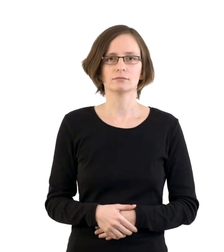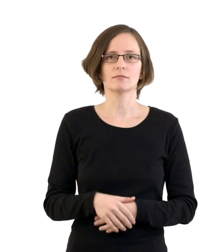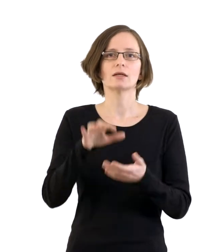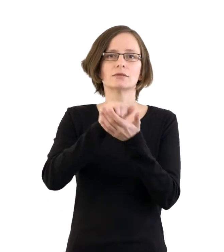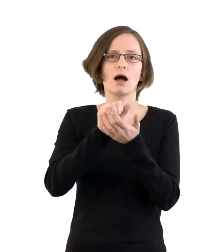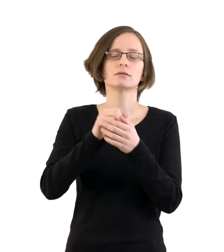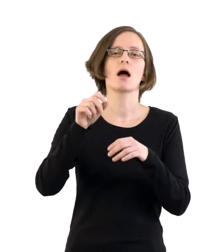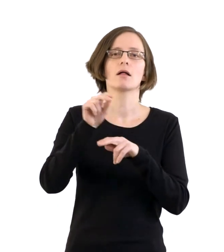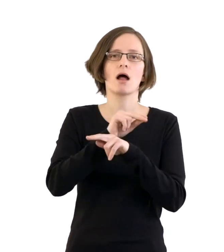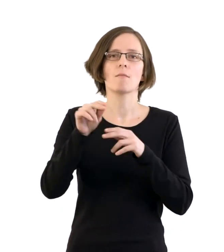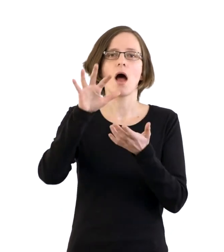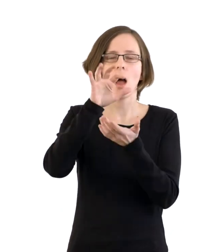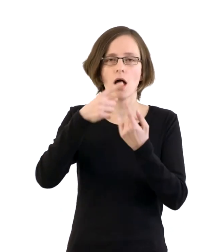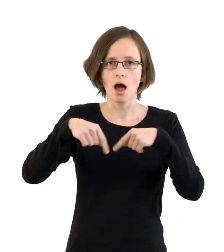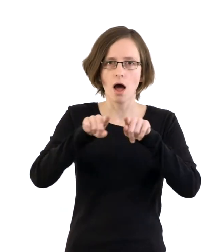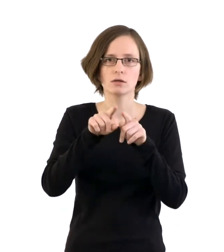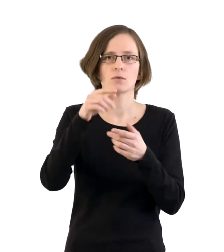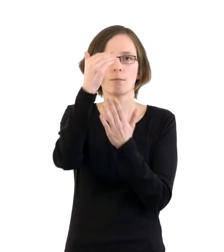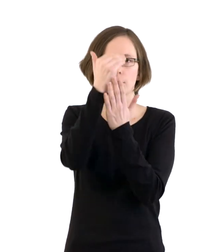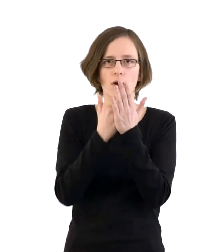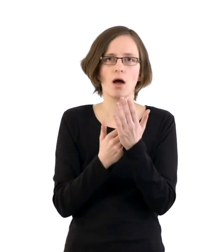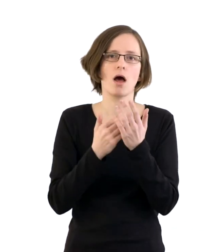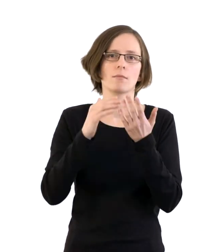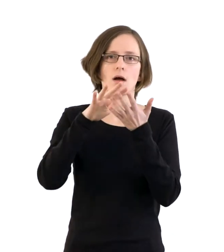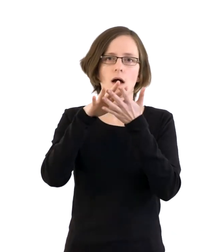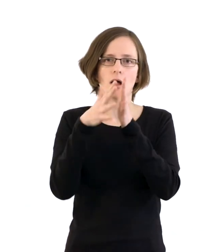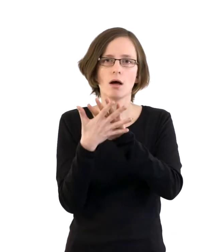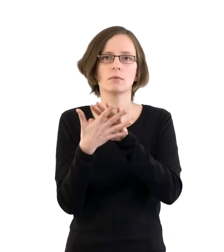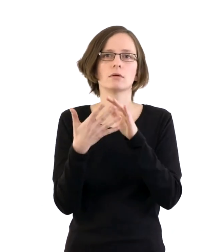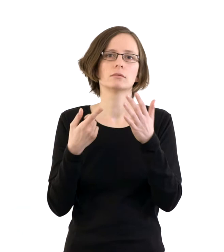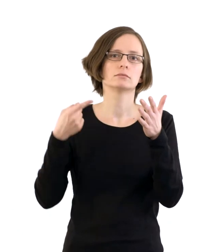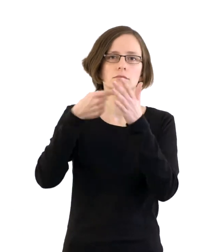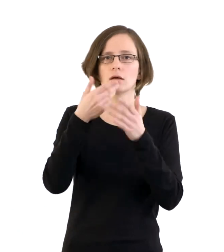Zajęcia terapeutyczne realizuje się na podstawie indywidualnego programu rehabilitacji